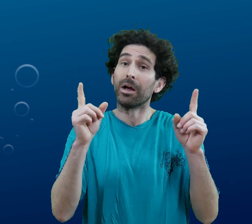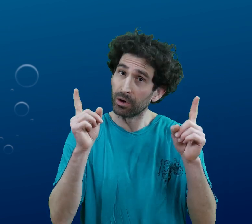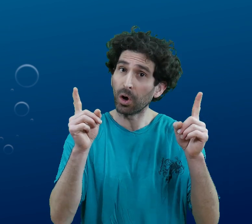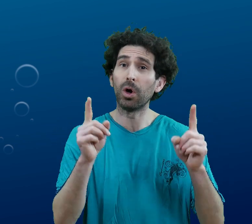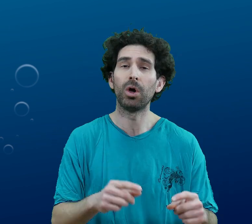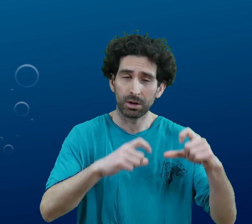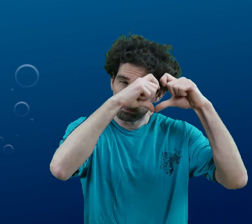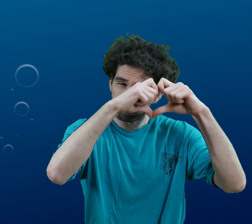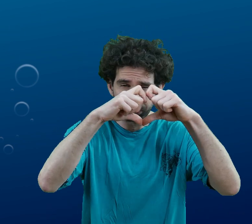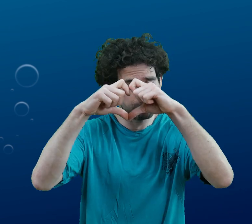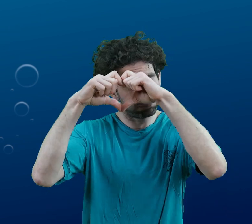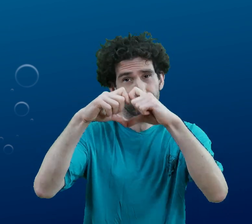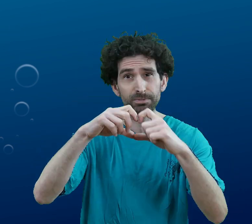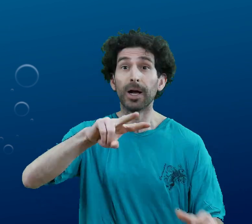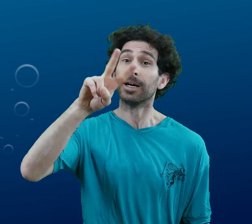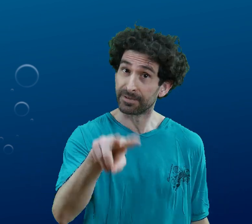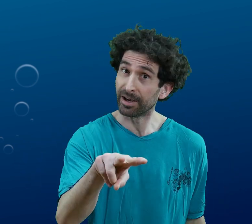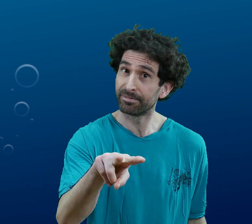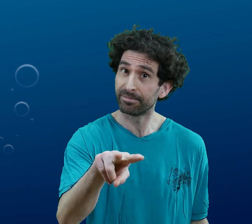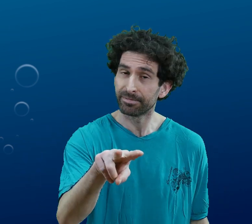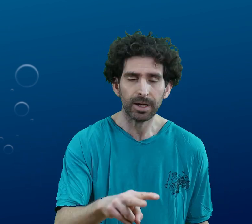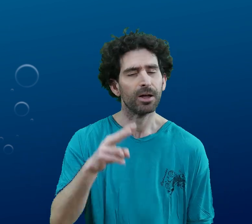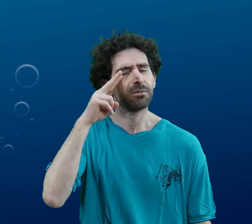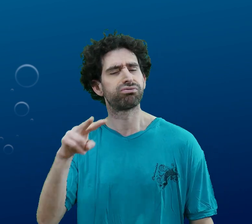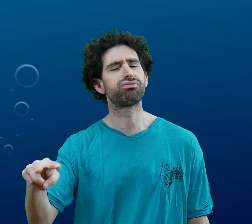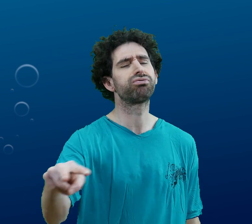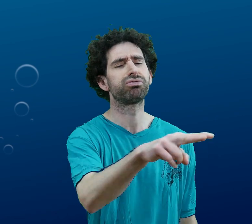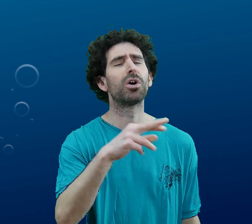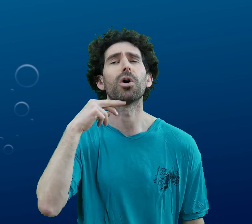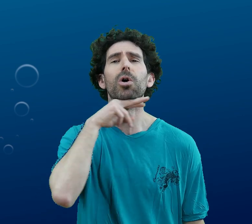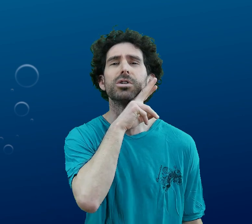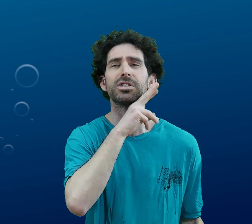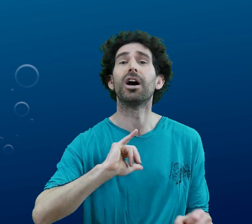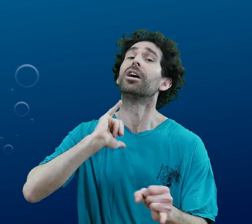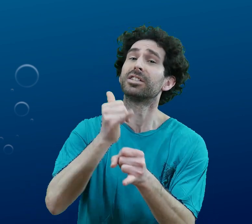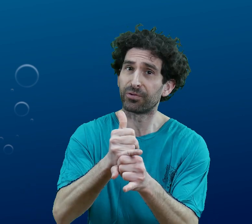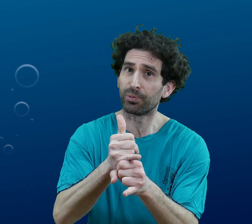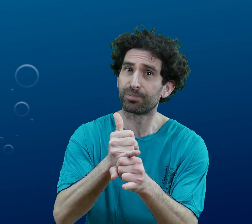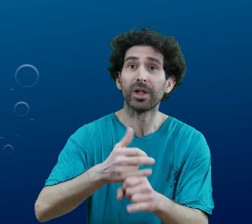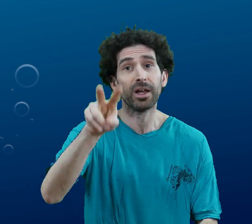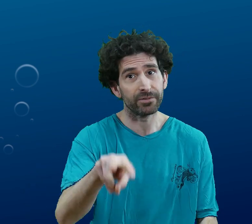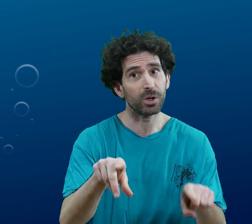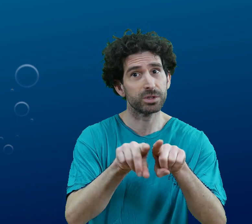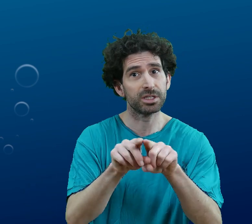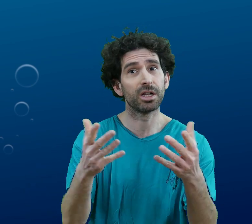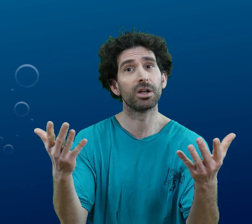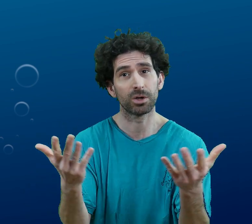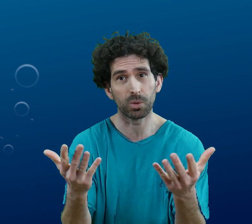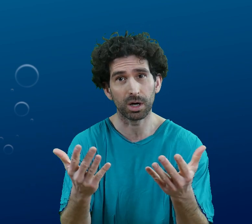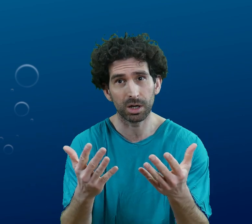Par contre, le sonneur aux yeux en cœur, c'est vrai. Qu'il voit tout en rose, c'est faux. Ce qui est vrai aussi,